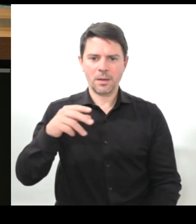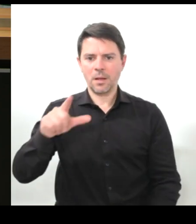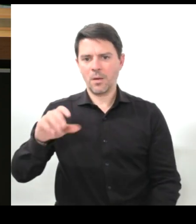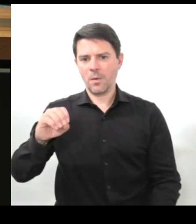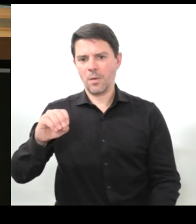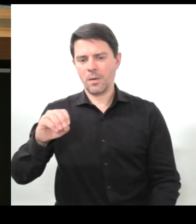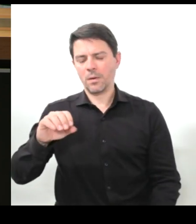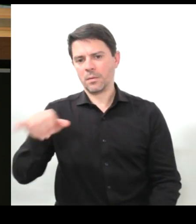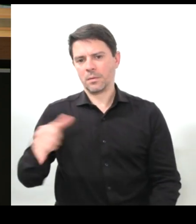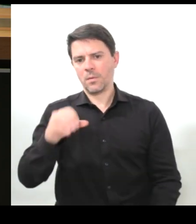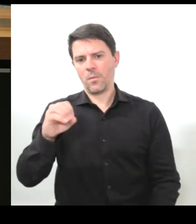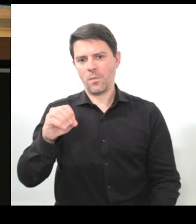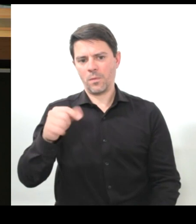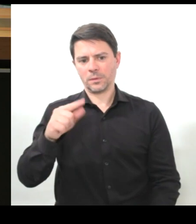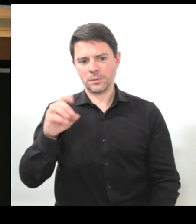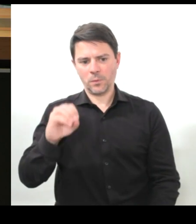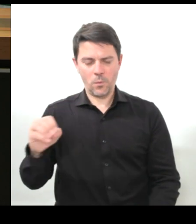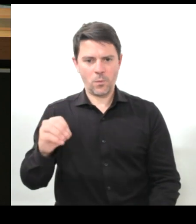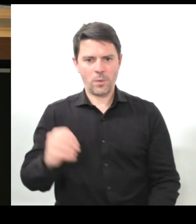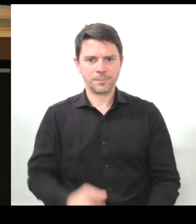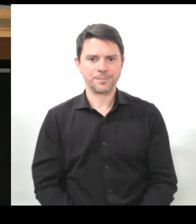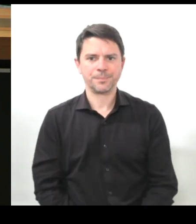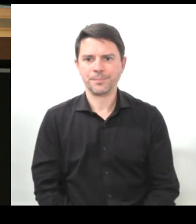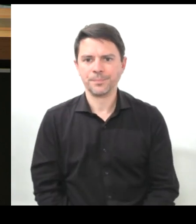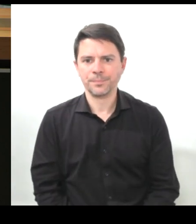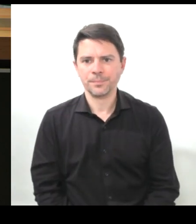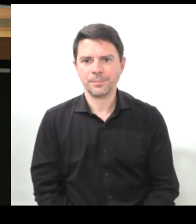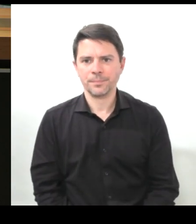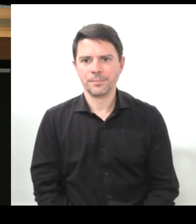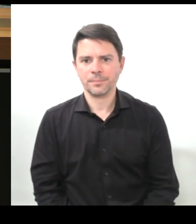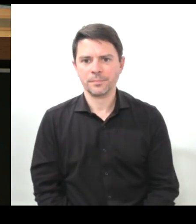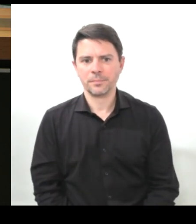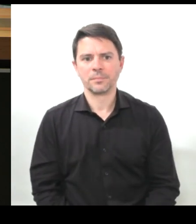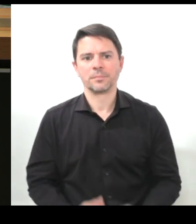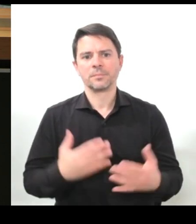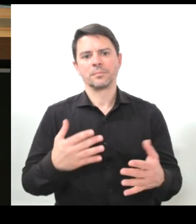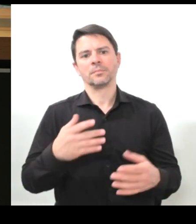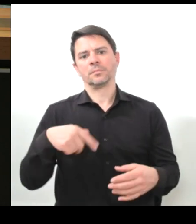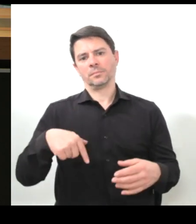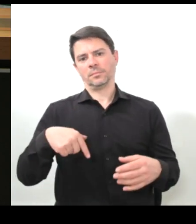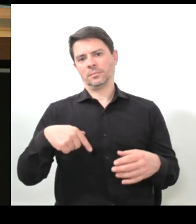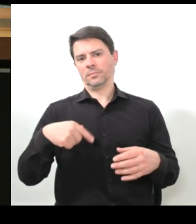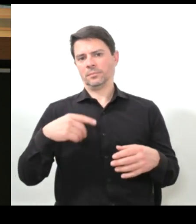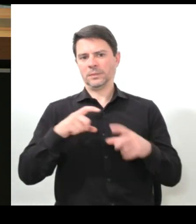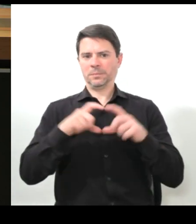gezeigt, die sehr nachdenklich war und dem Thema angemessen, dass diese Frage diese offene,